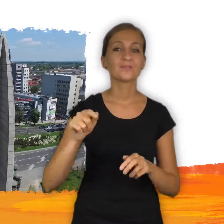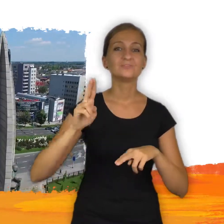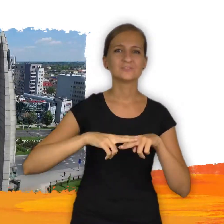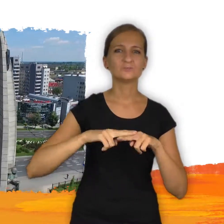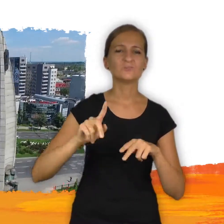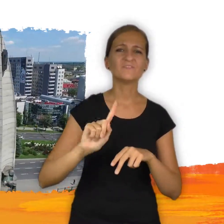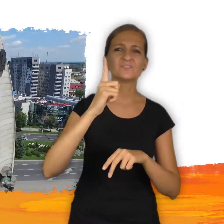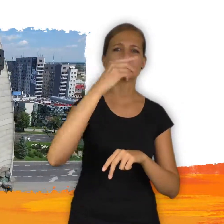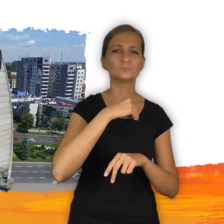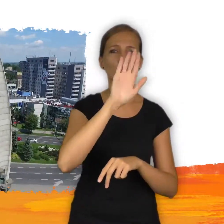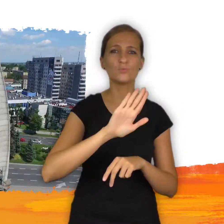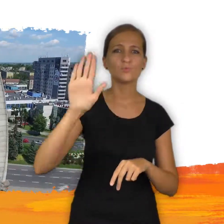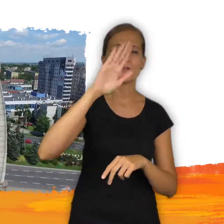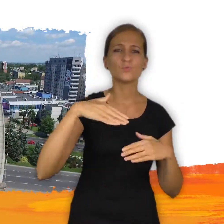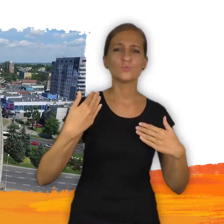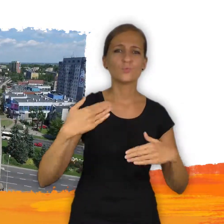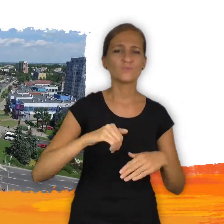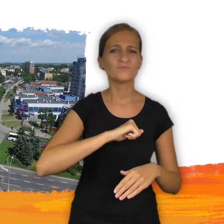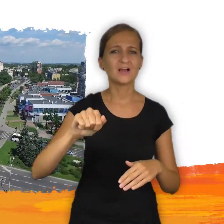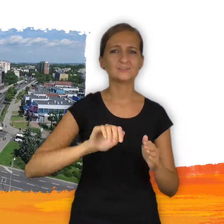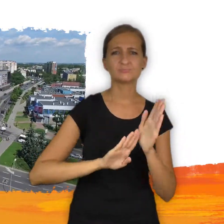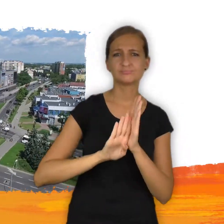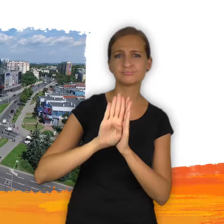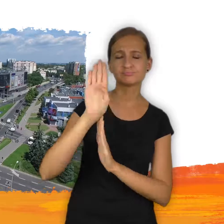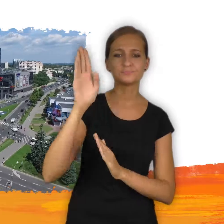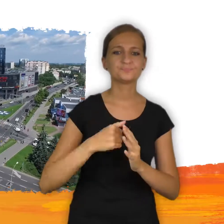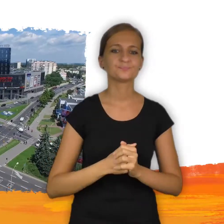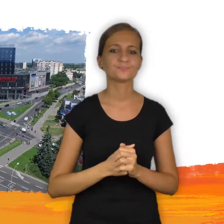Rzeszów to jedno z najbardziej dynamicznie rozwijających się miast w Polsce.